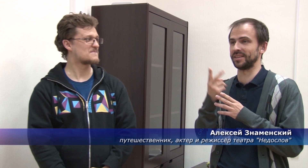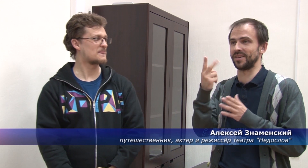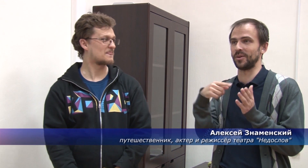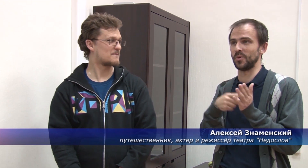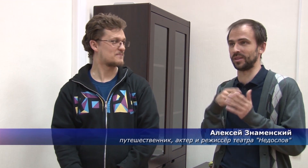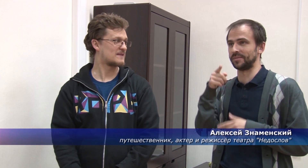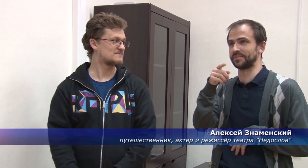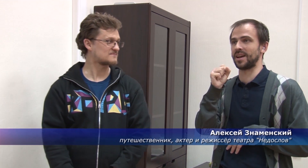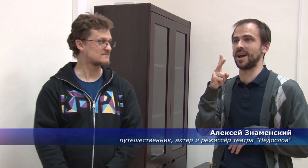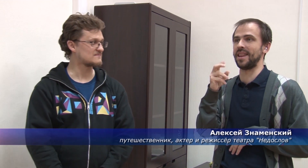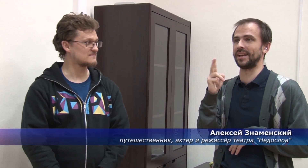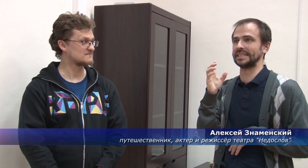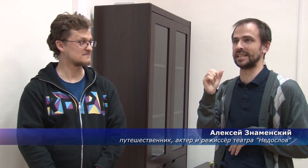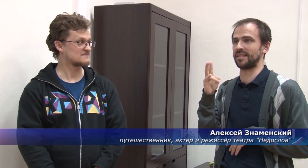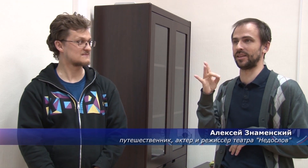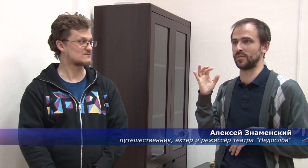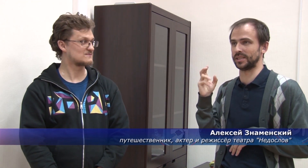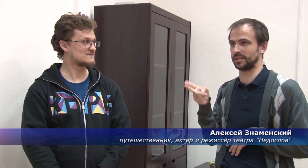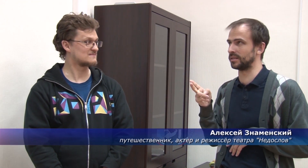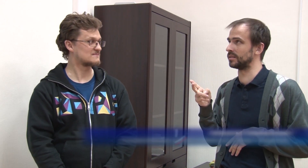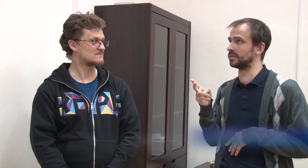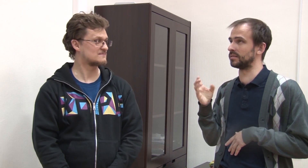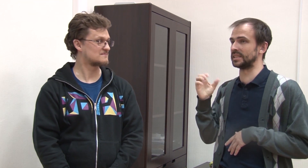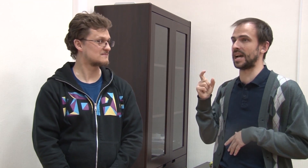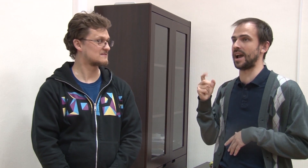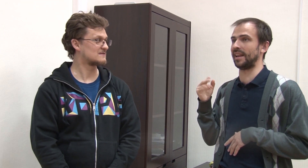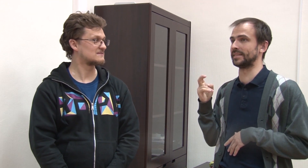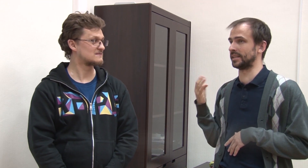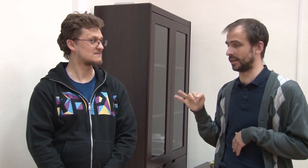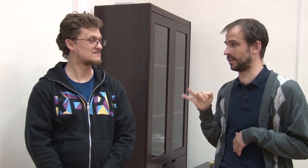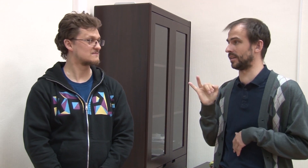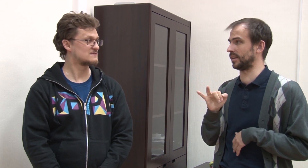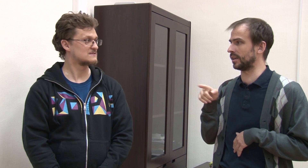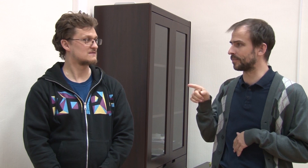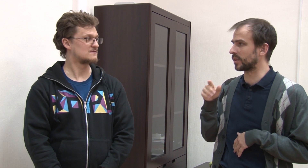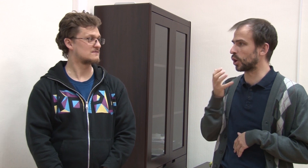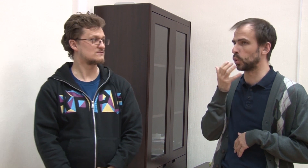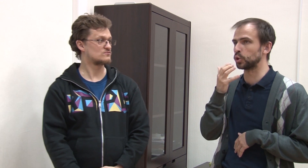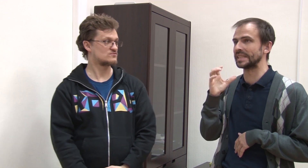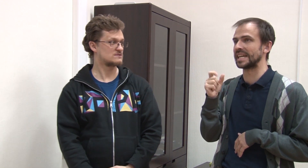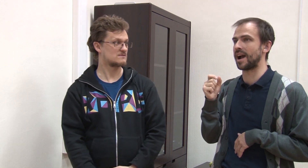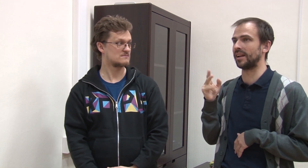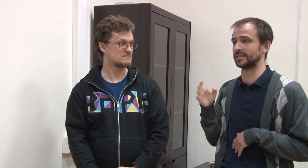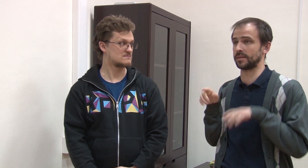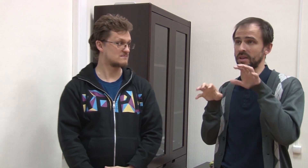Там есть два города: Александровск-Сахалинский и Южно-Сахалинск.